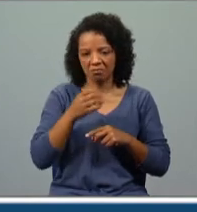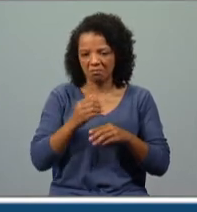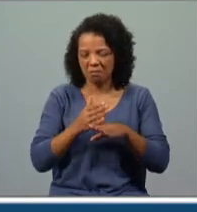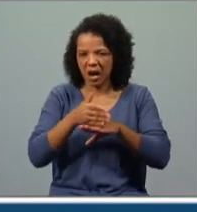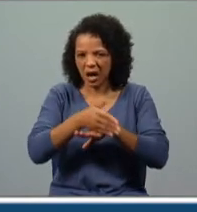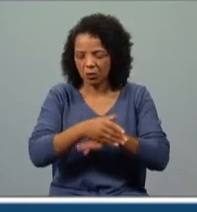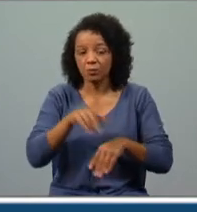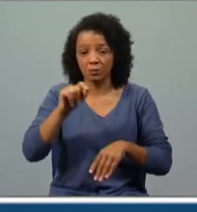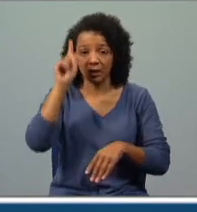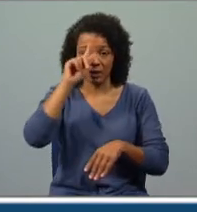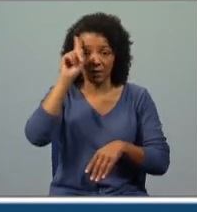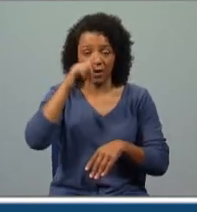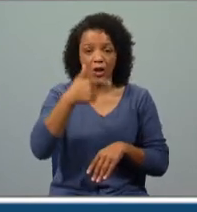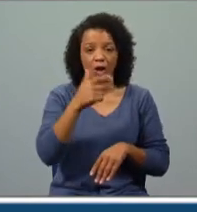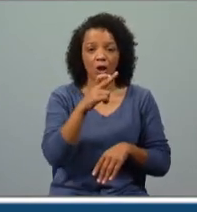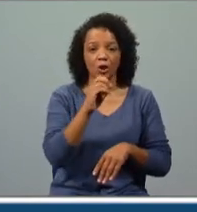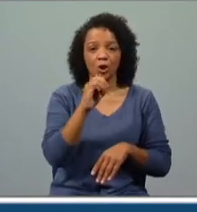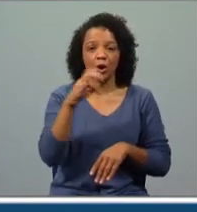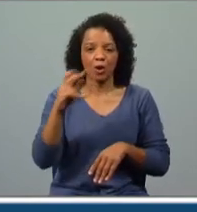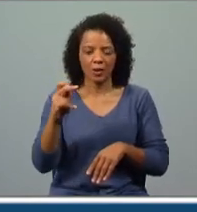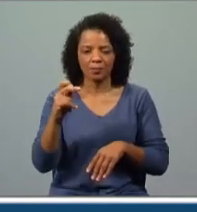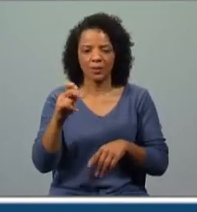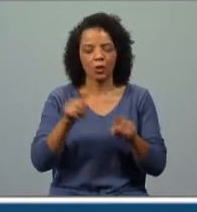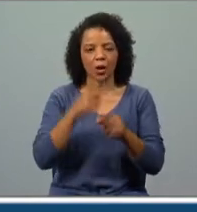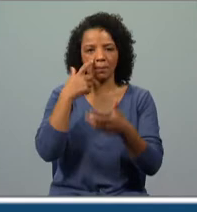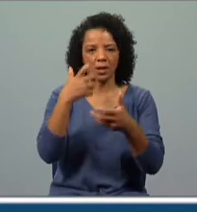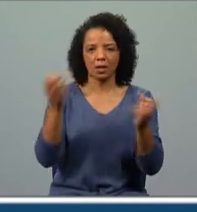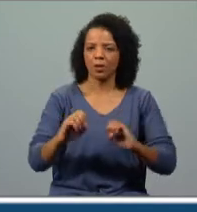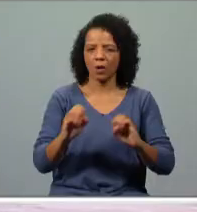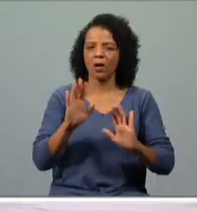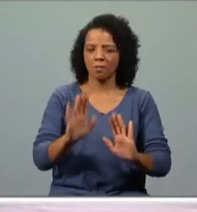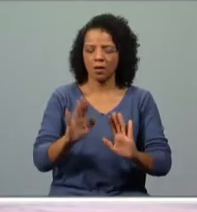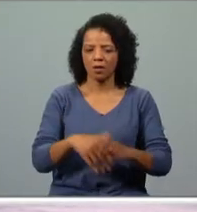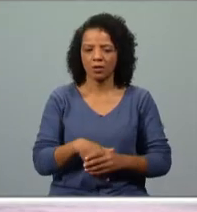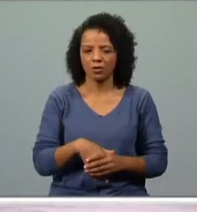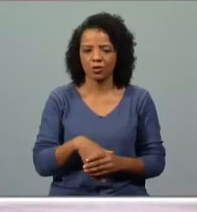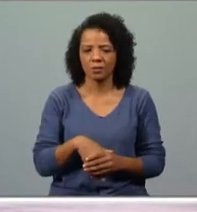também o cavalo destrói aquele não está muito nítido mas aqui Vocês conseguem se 也馬毀那一個不是很清楚，但在這裡你可以得到